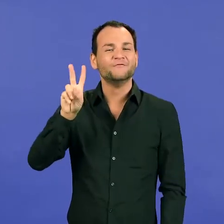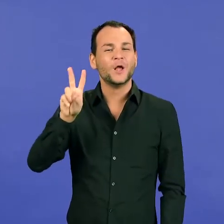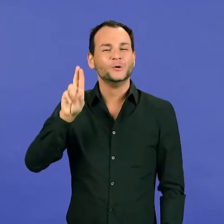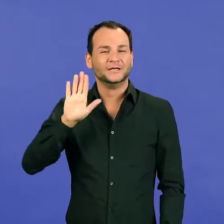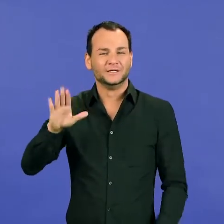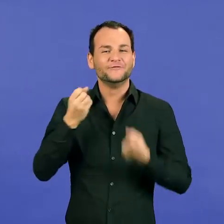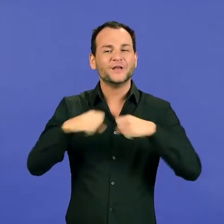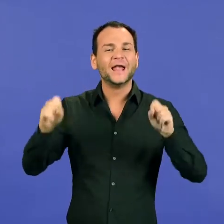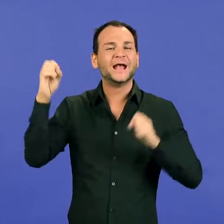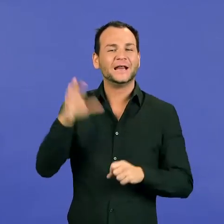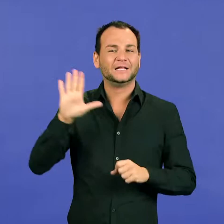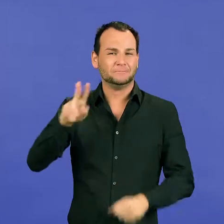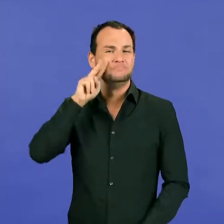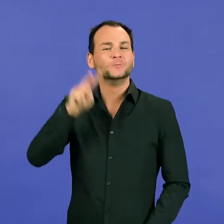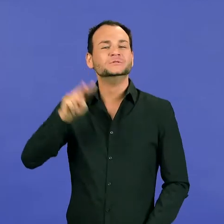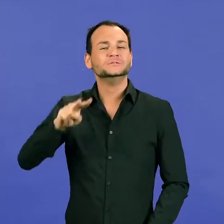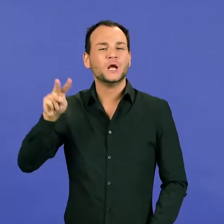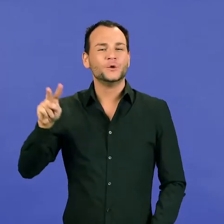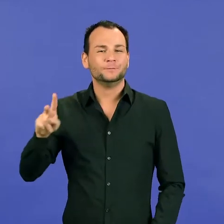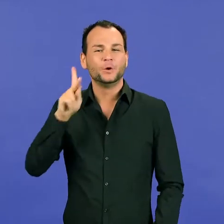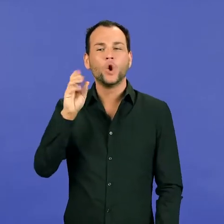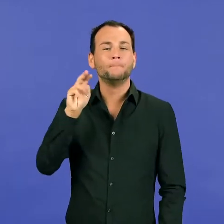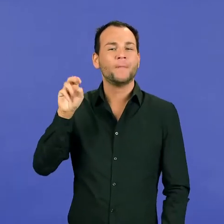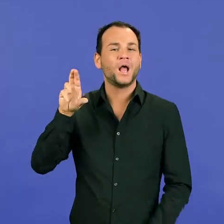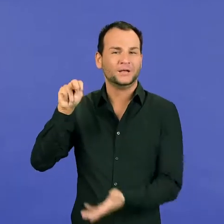auf der Internetseite des LVR-Freilichtmuseums Kommern.